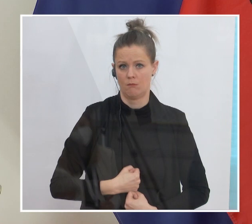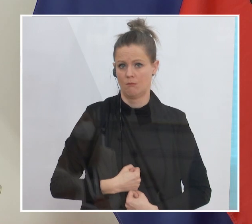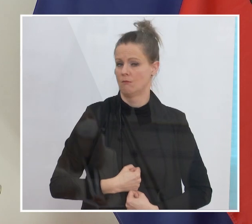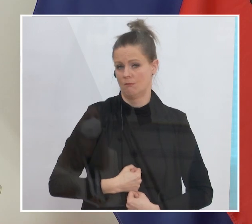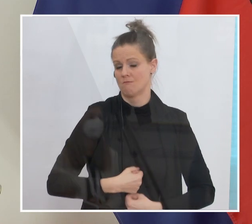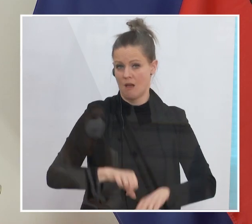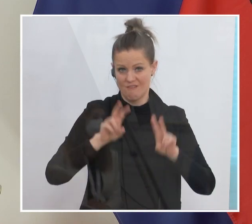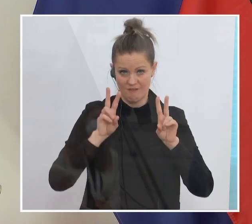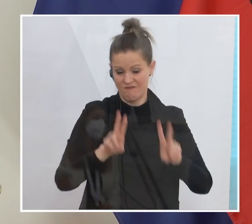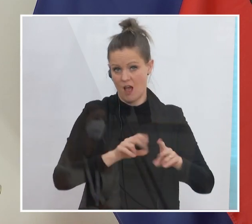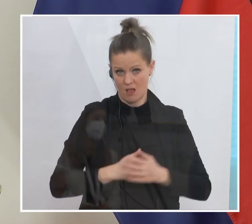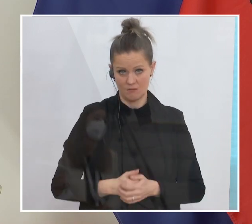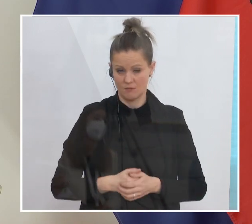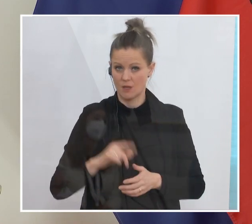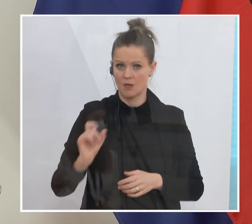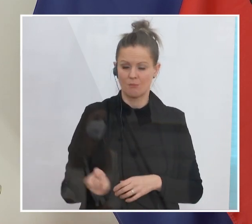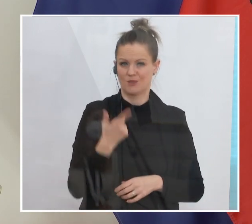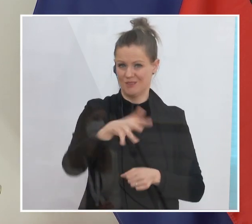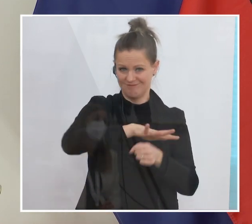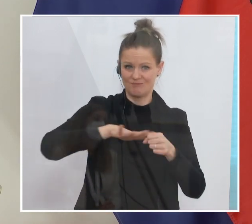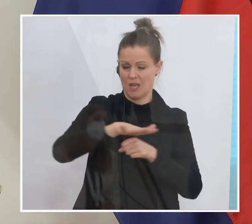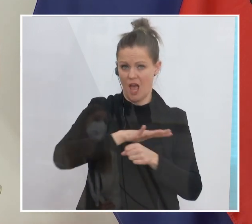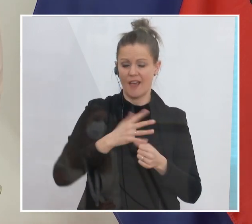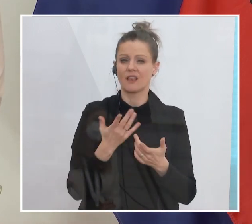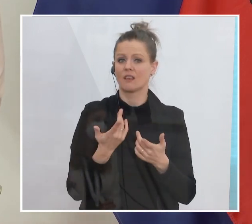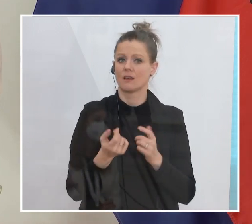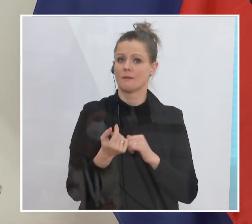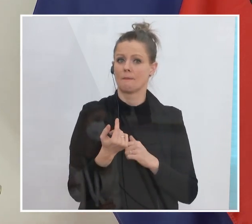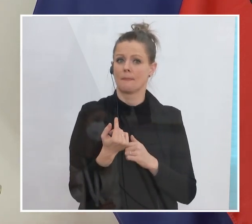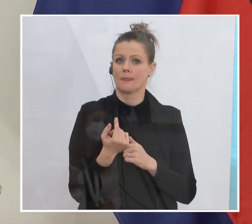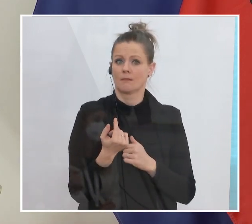vor allem sind es auch diese Bereiche und Branchen, die jetzt schon fast seit fünf